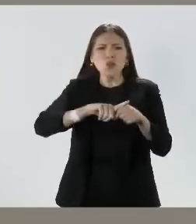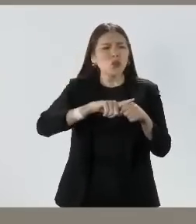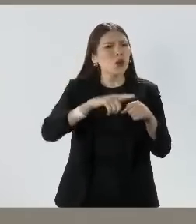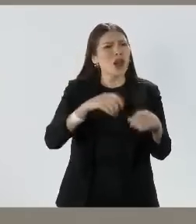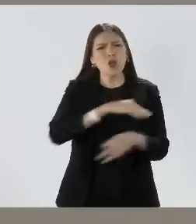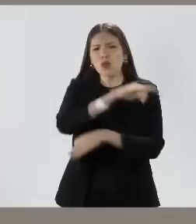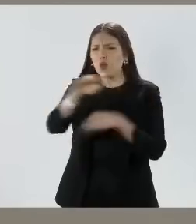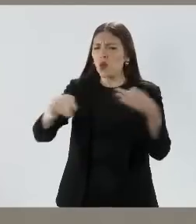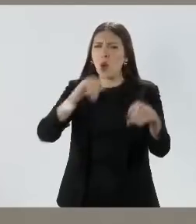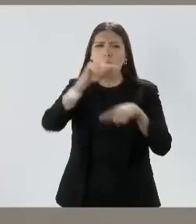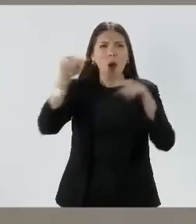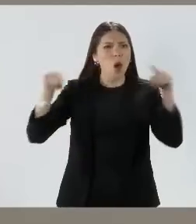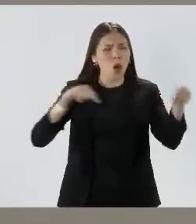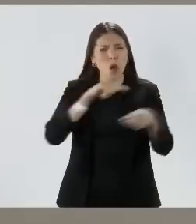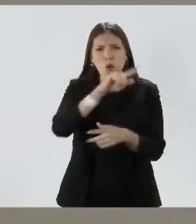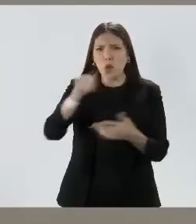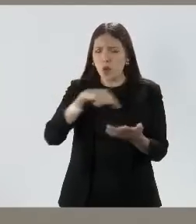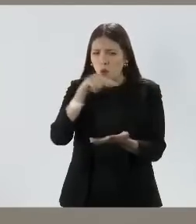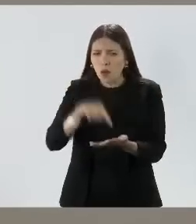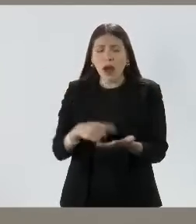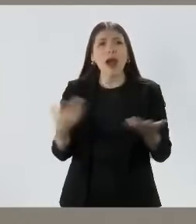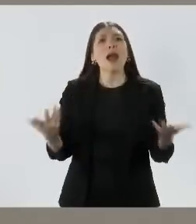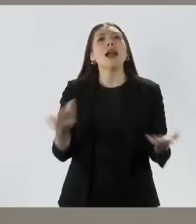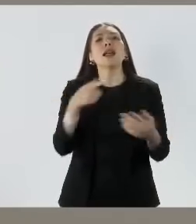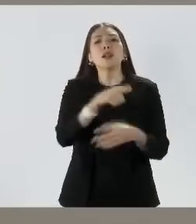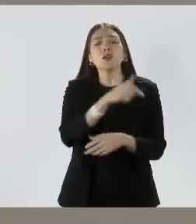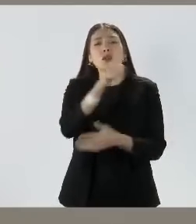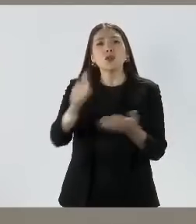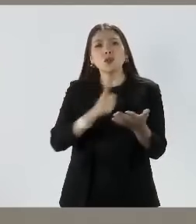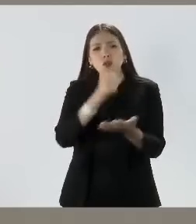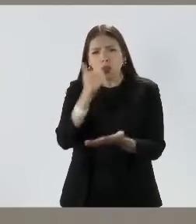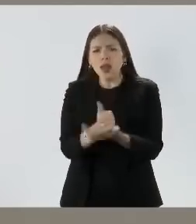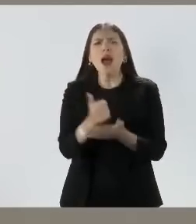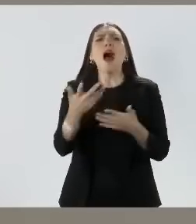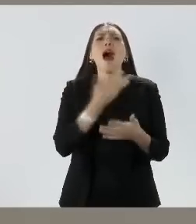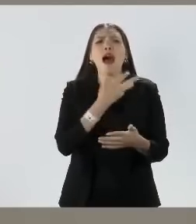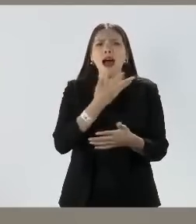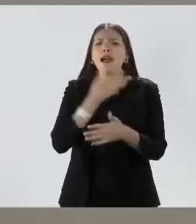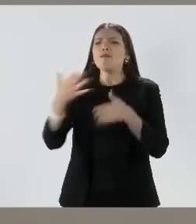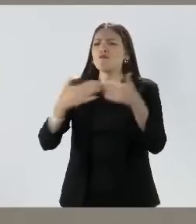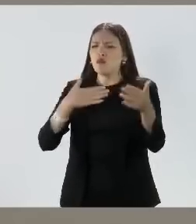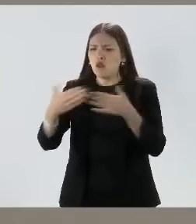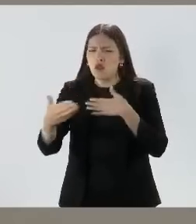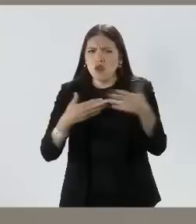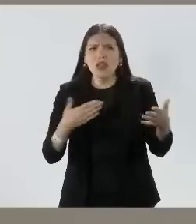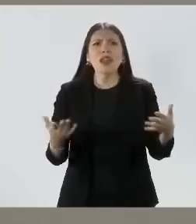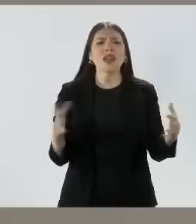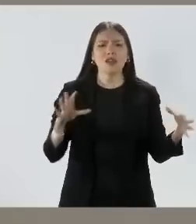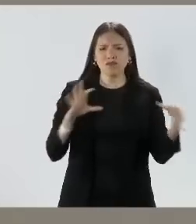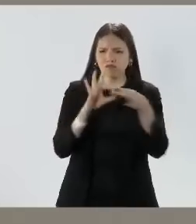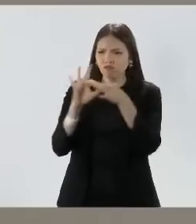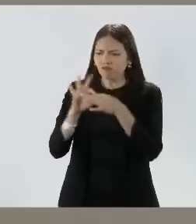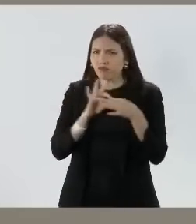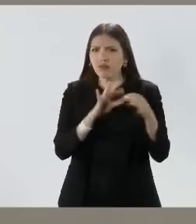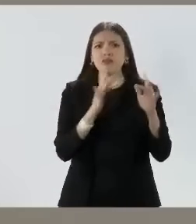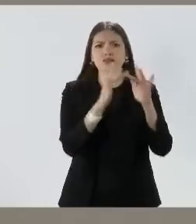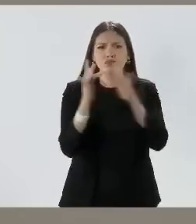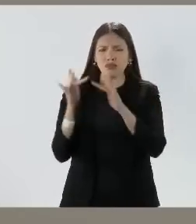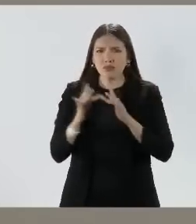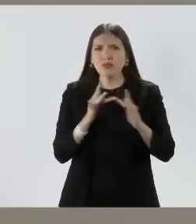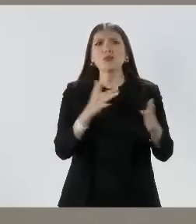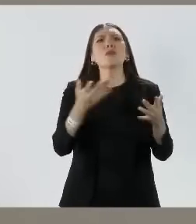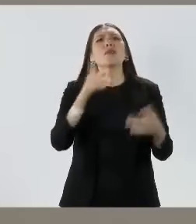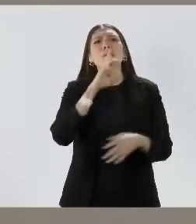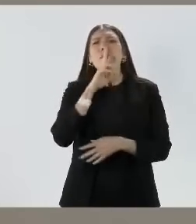ciudad más moderna más conectada y con la mejor tecnología para la atención de los servicios